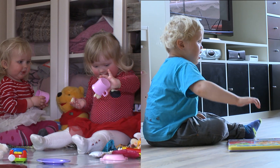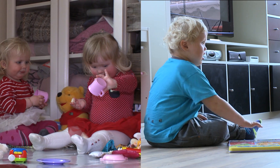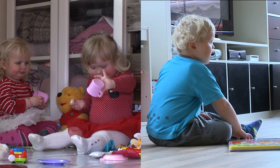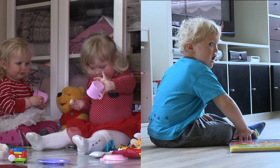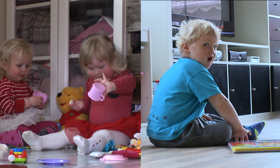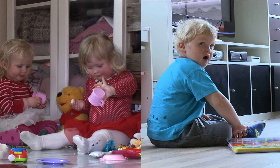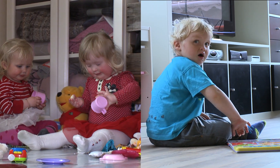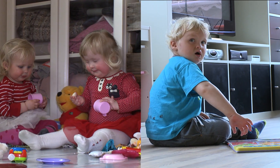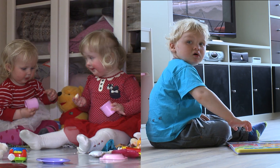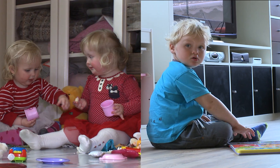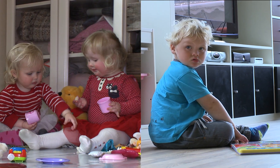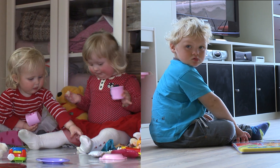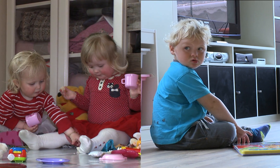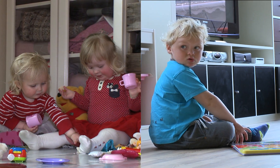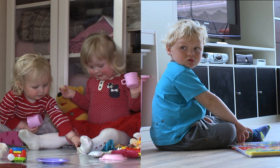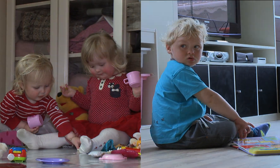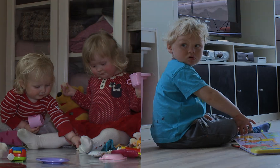og det vil stimulere språkutviklingen.